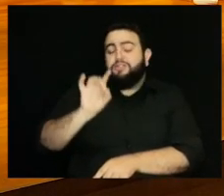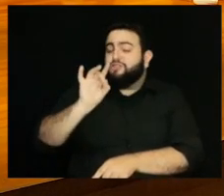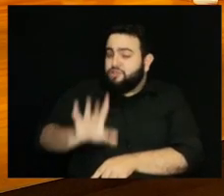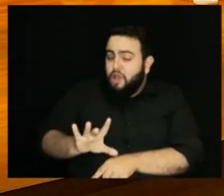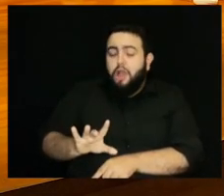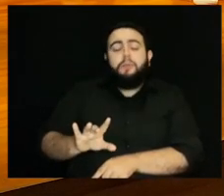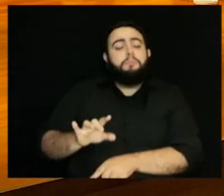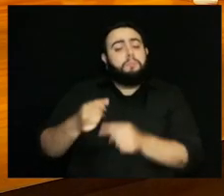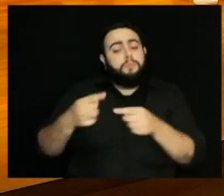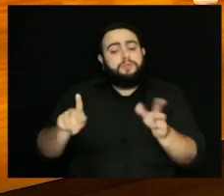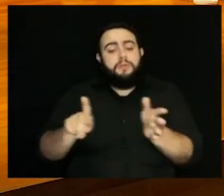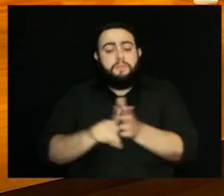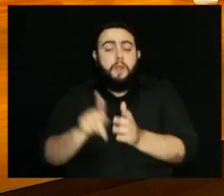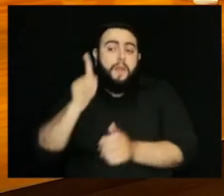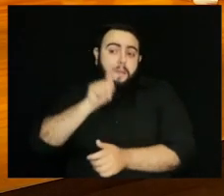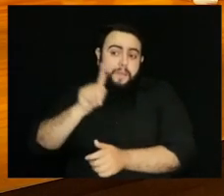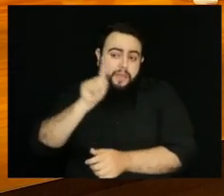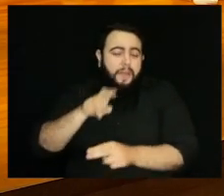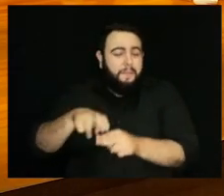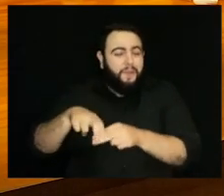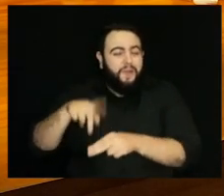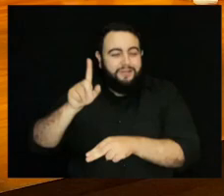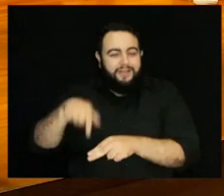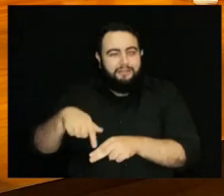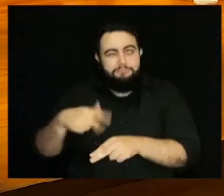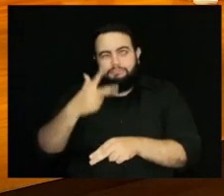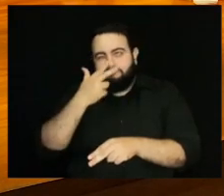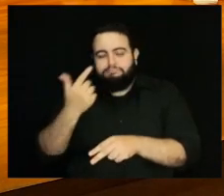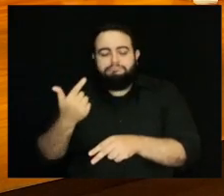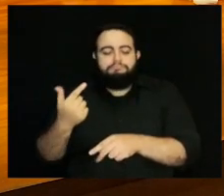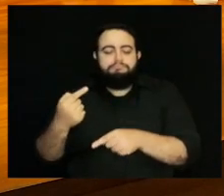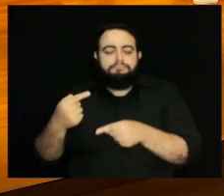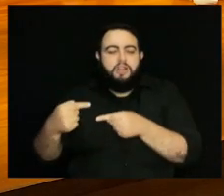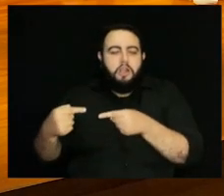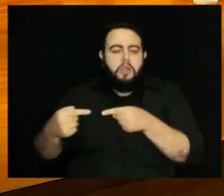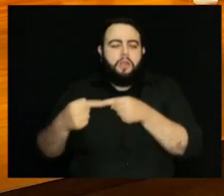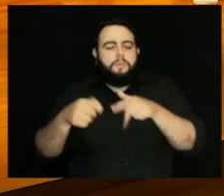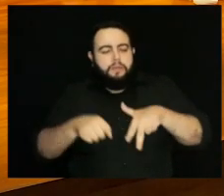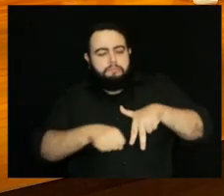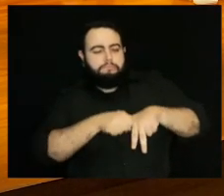porque eles achavam que calça Lee era ligado com essa coisa caipira americana. O Júlio conseguiu